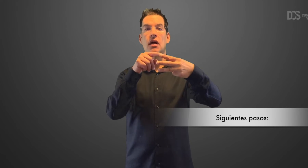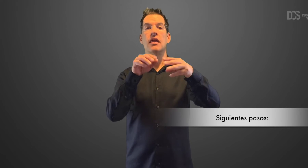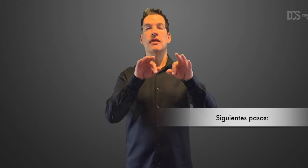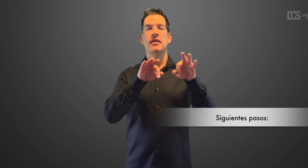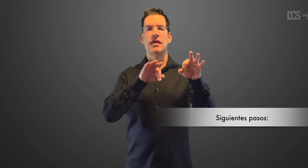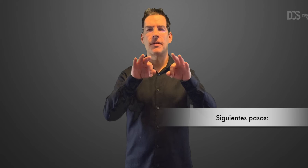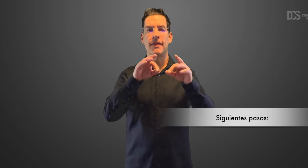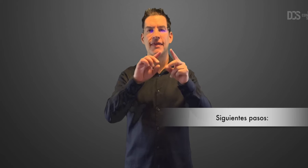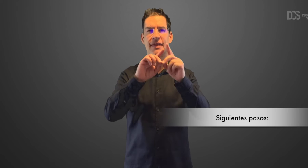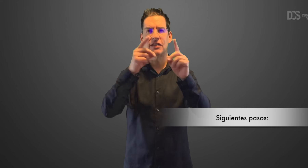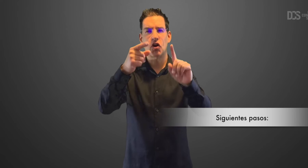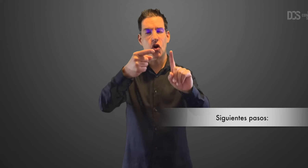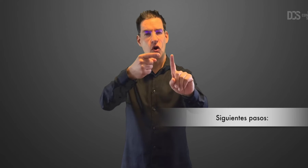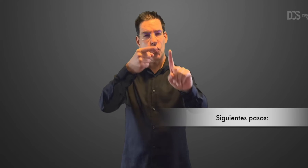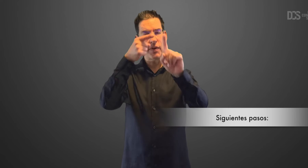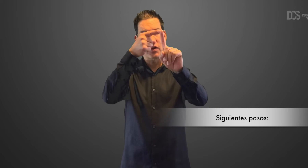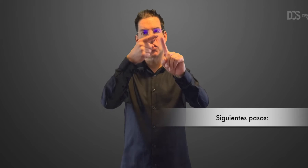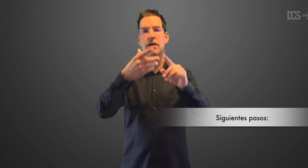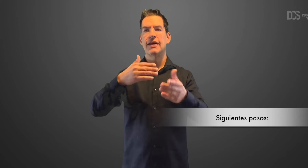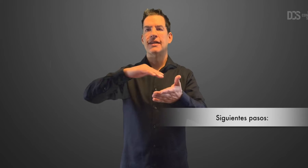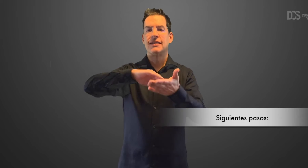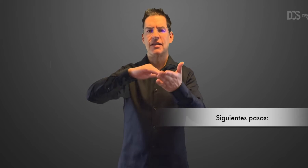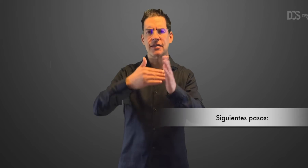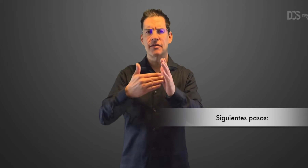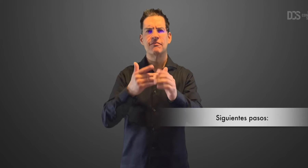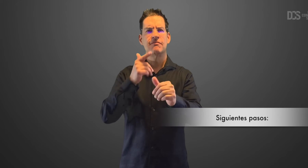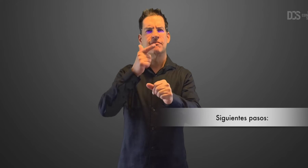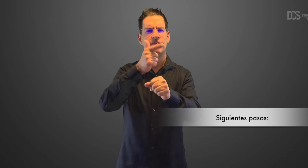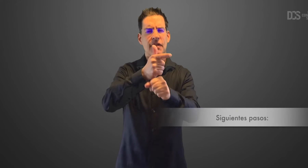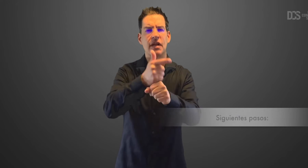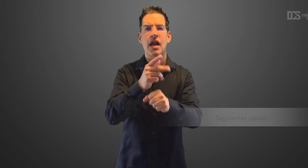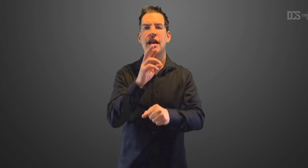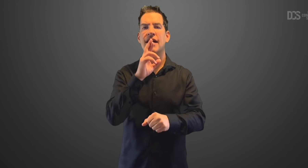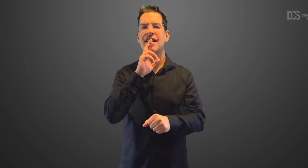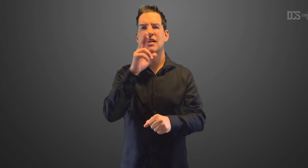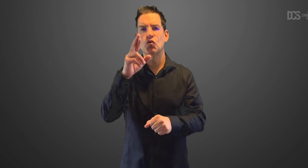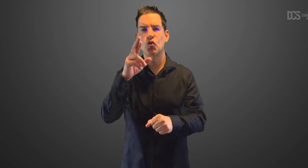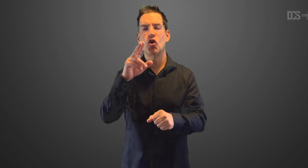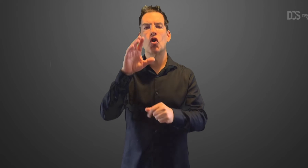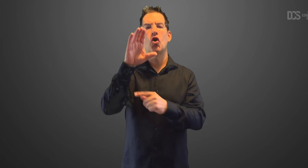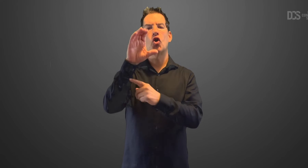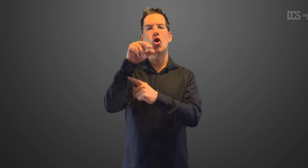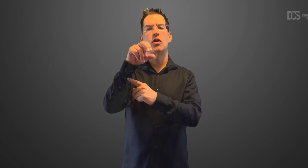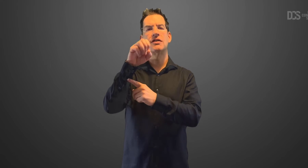Siguientes pasos: Trabajar en el desarrollo de los objetivos, las estrategias y la identificación de los